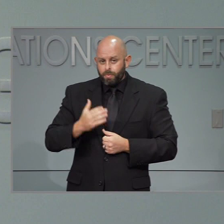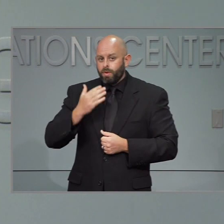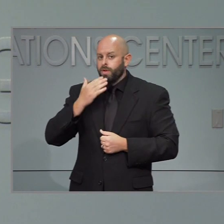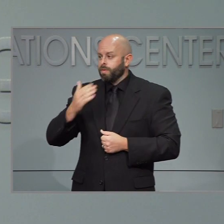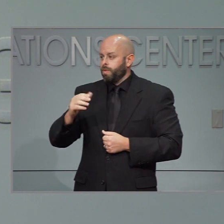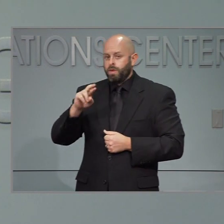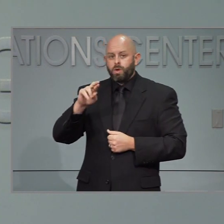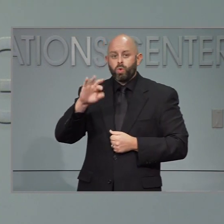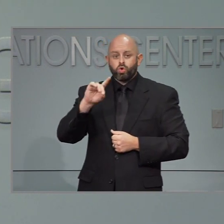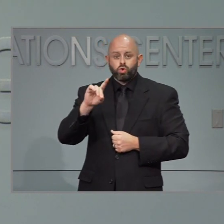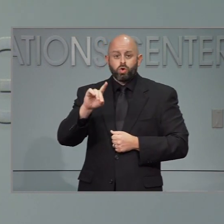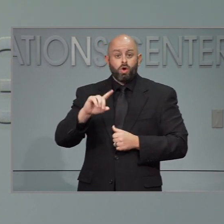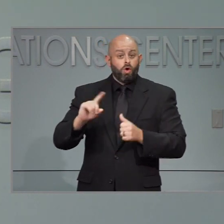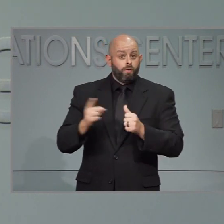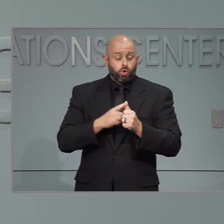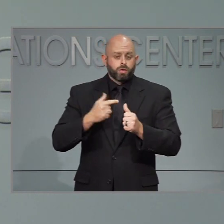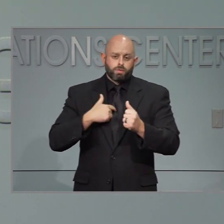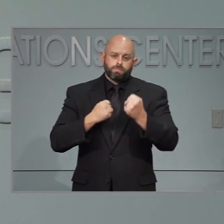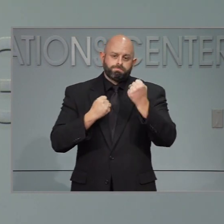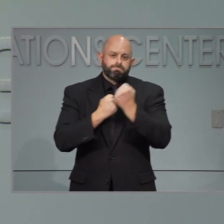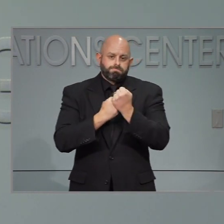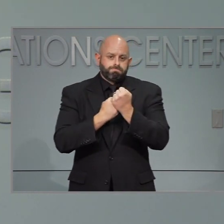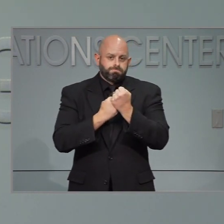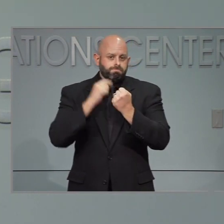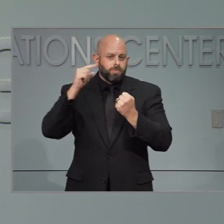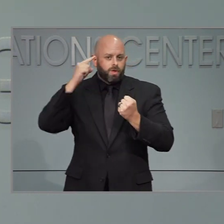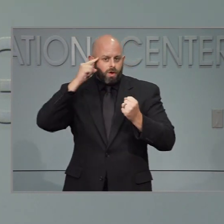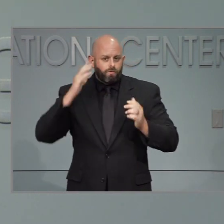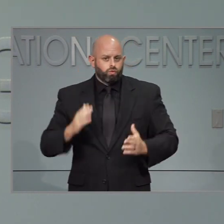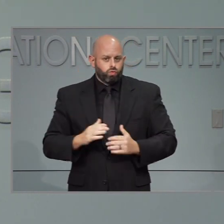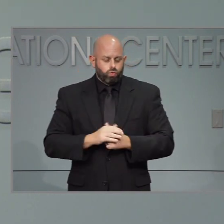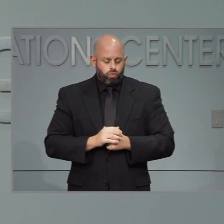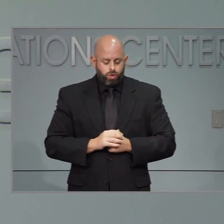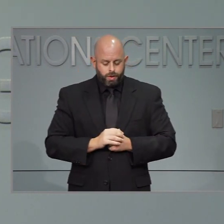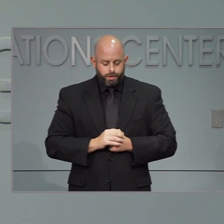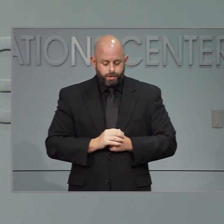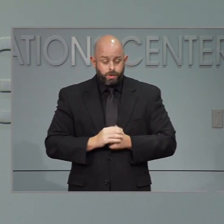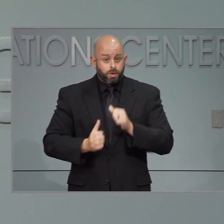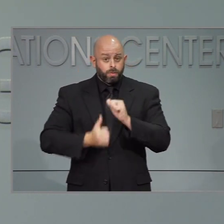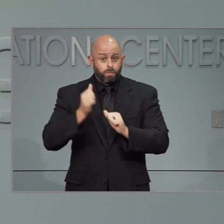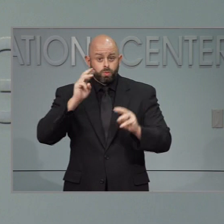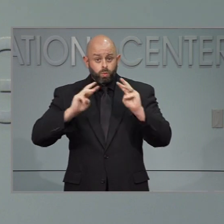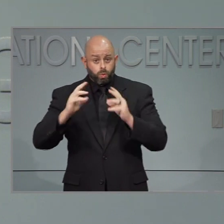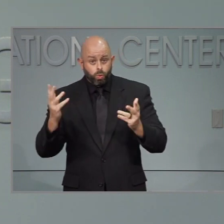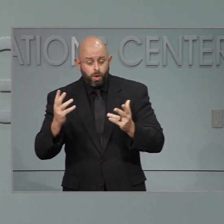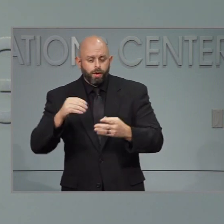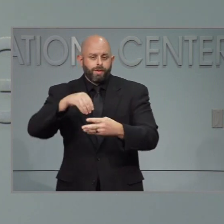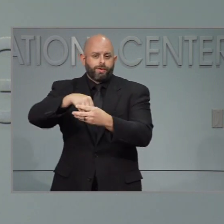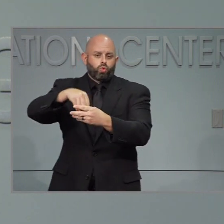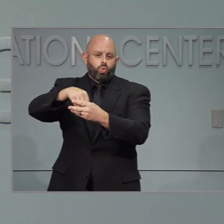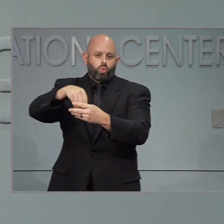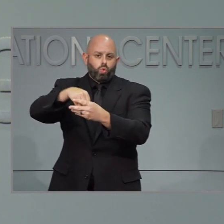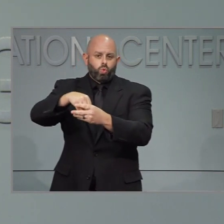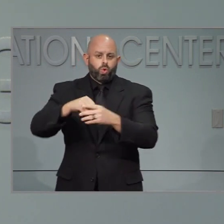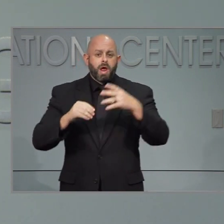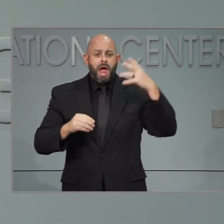Gracias, peche. Primera quiero reiterar lo que dice el gobernador. Acerca de la distensión entre veinte en interiores y